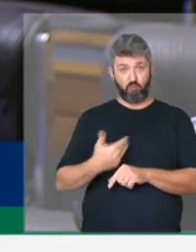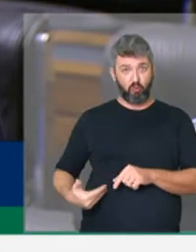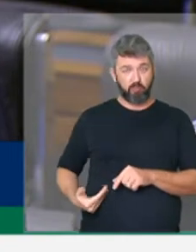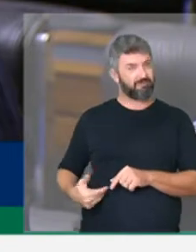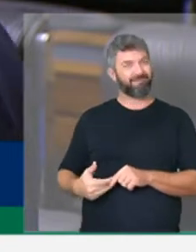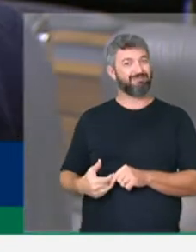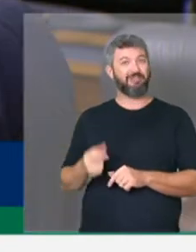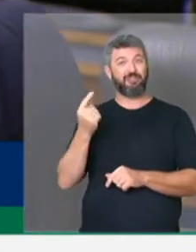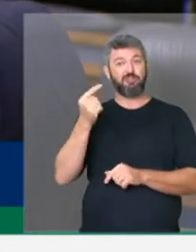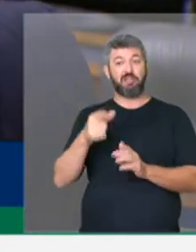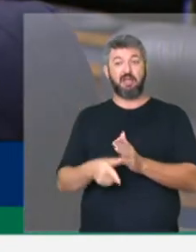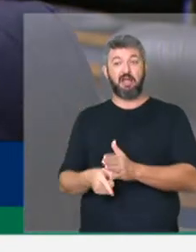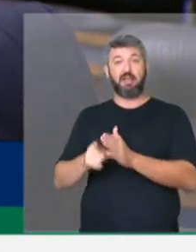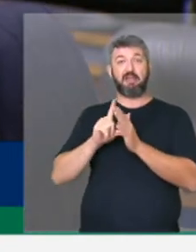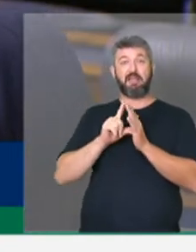QUIDO... OS LUCROS NÃO ACONTECERAM. PORQUE AS